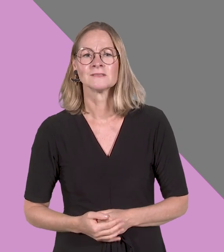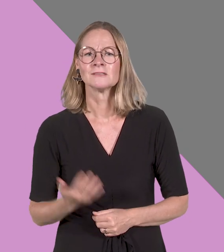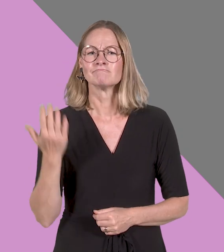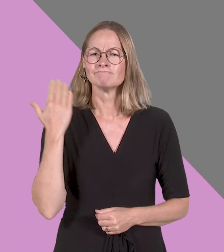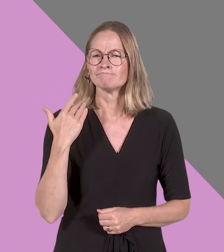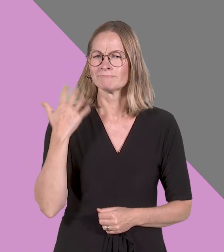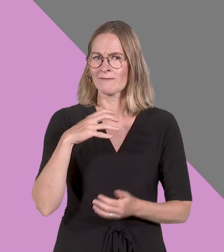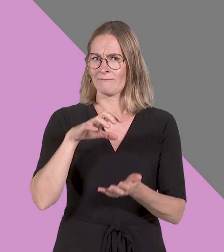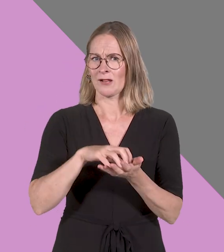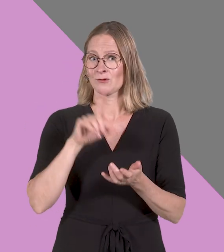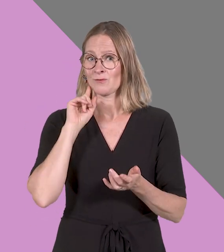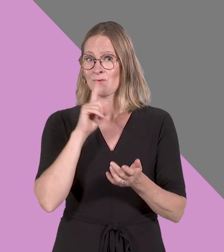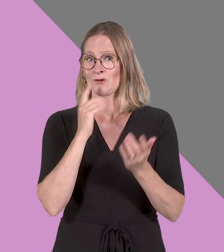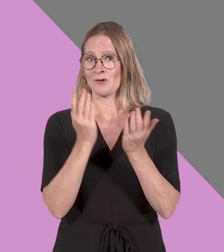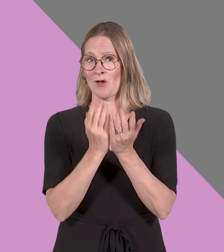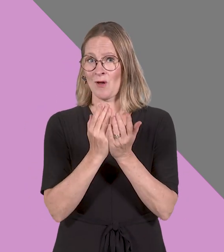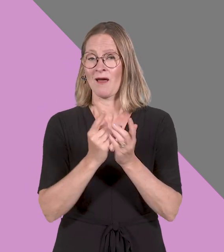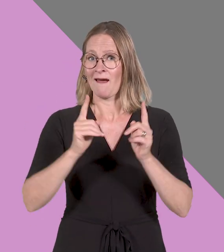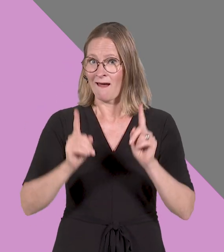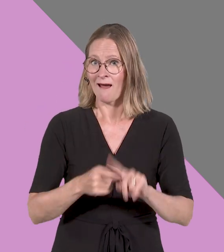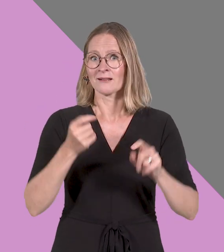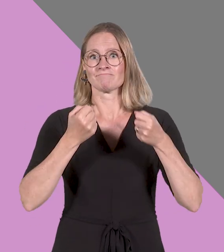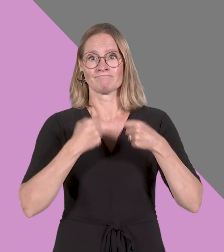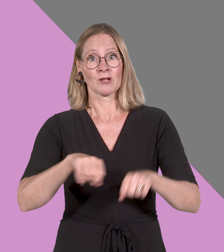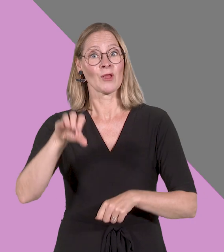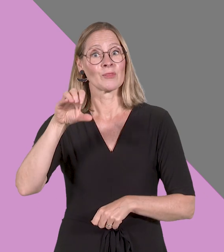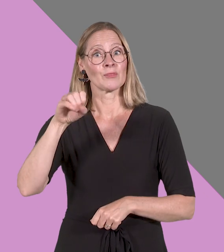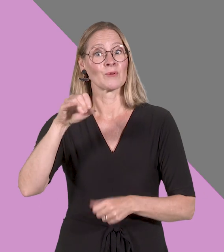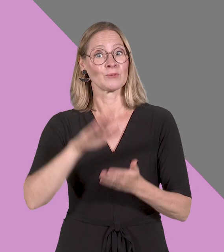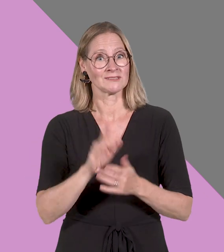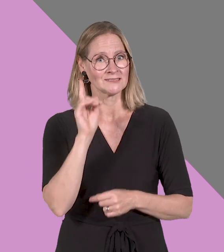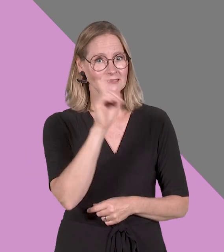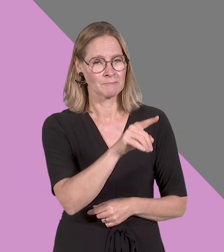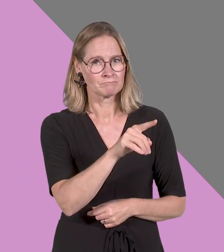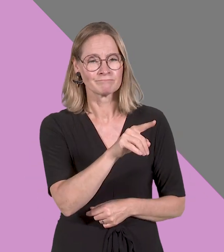Kun valtion kuurojenkoulu aloitti toimintansa Turussa, -